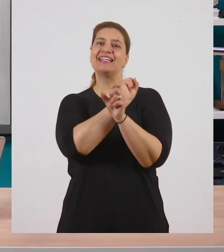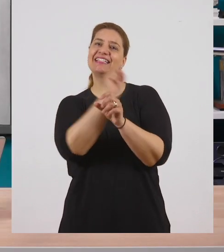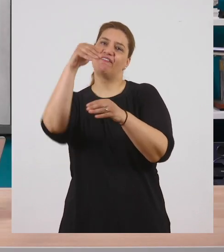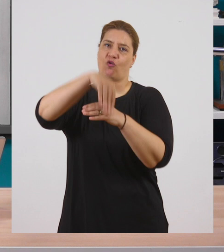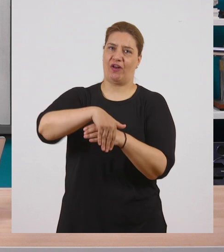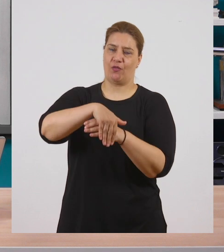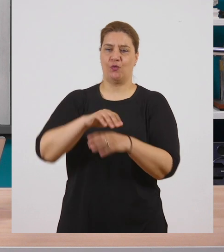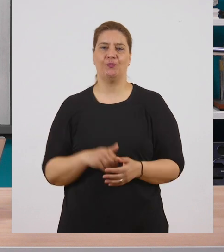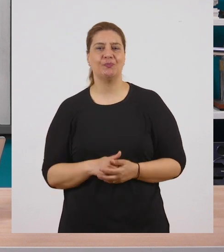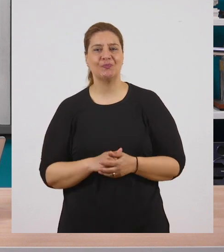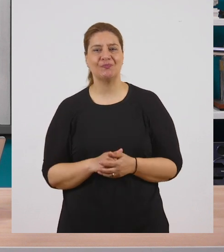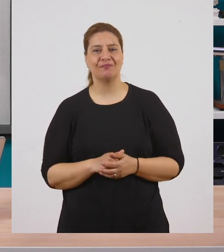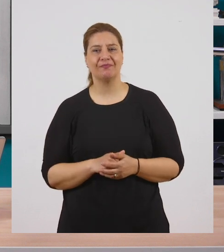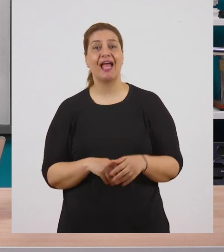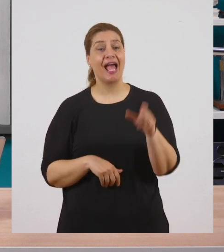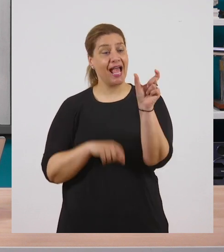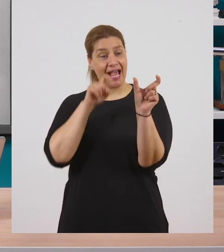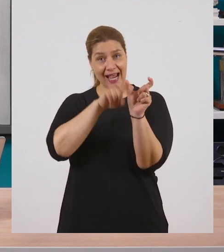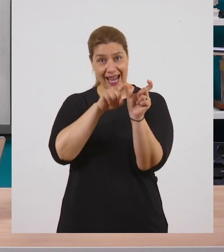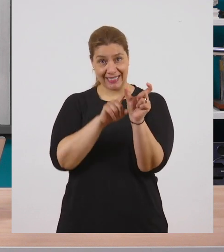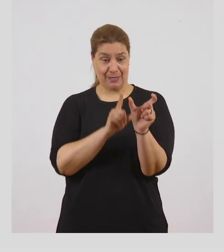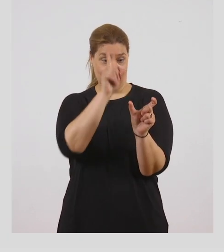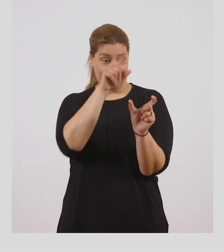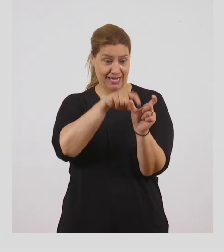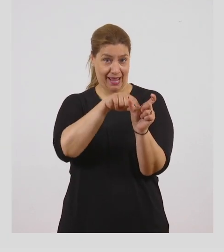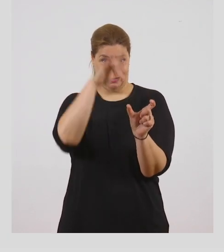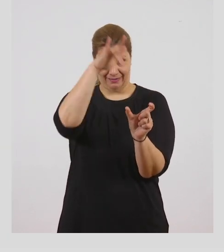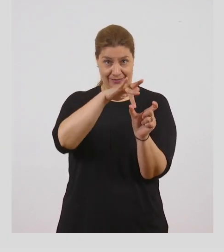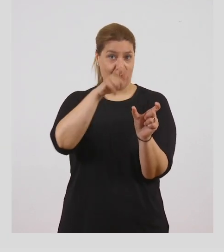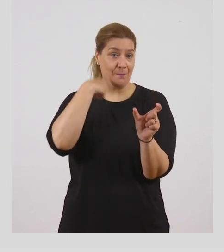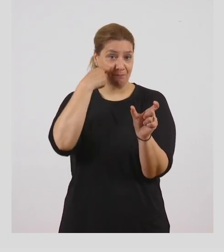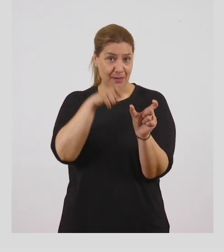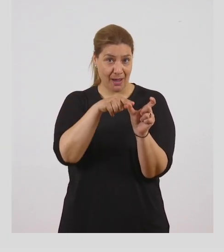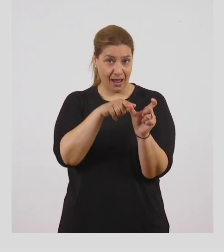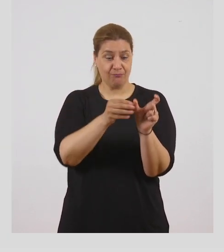Οι λέξεις που παράγονται από την ίδια μητέρα... αποτελούν μία οικογένεια λέξεων.